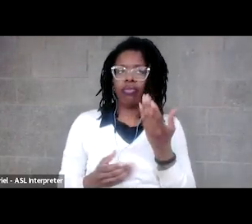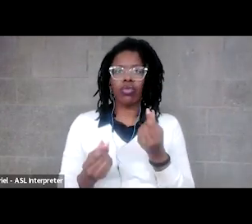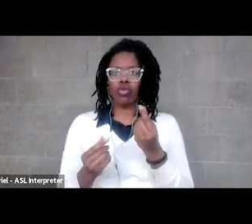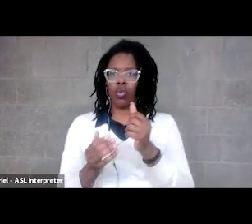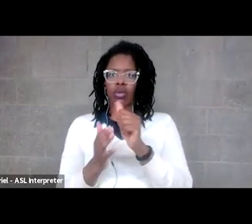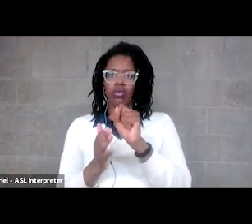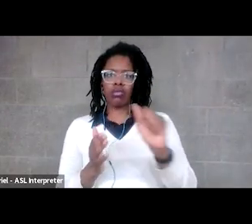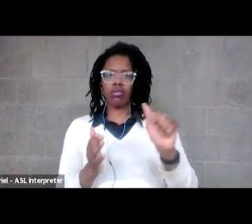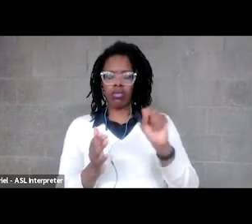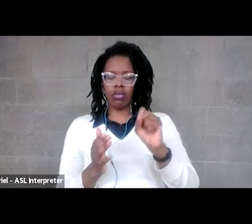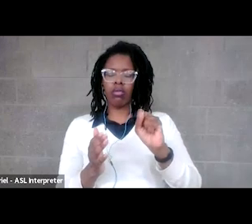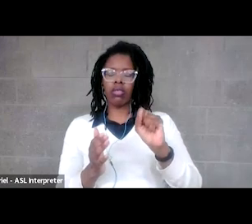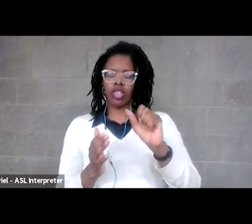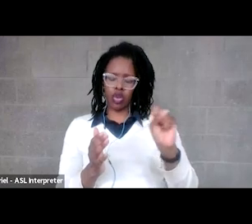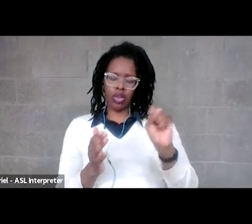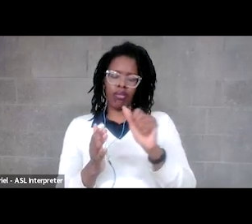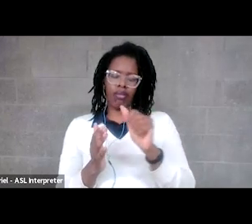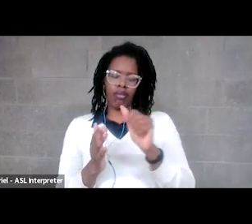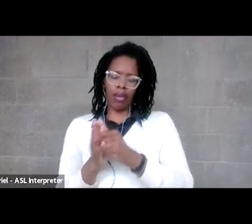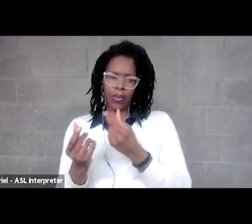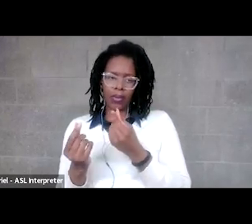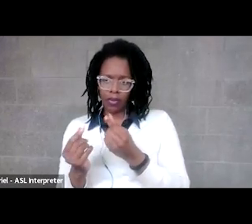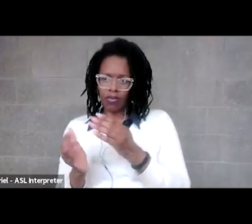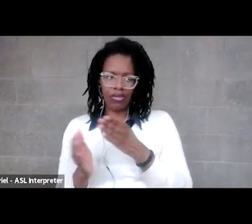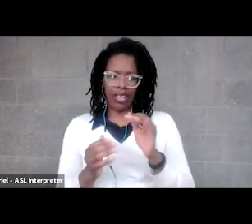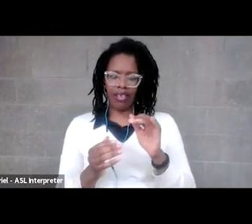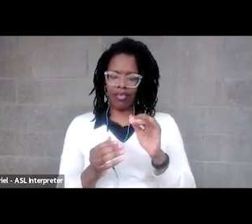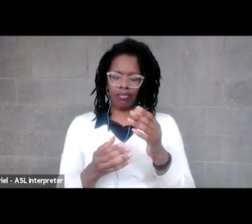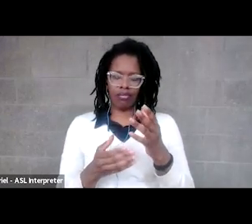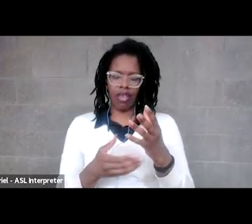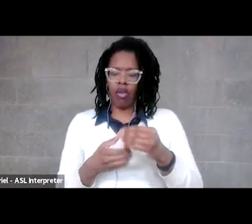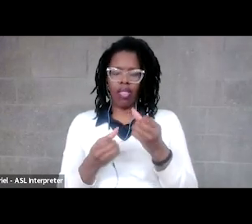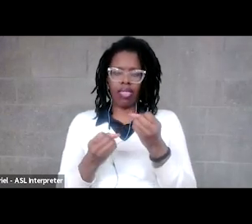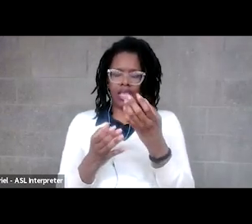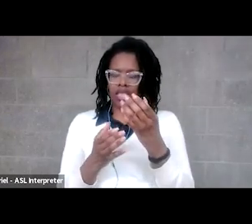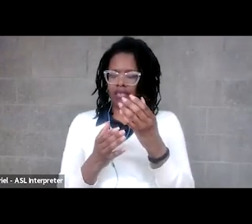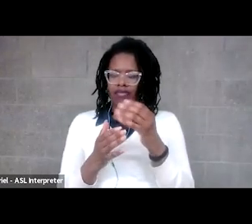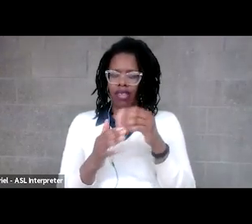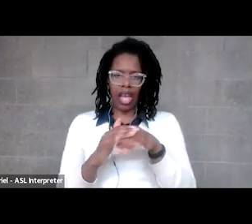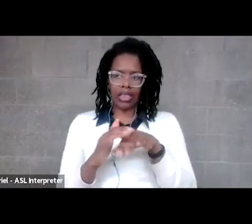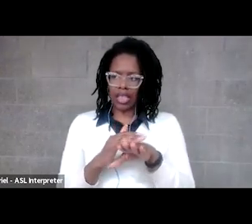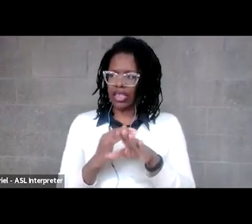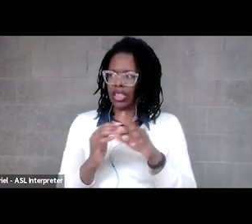parecen involucrar mucho acceso diferente y diferentes accesos disponibles para diferentes representantes, ¿y cómo puedo averiguar